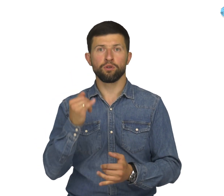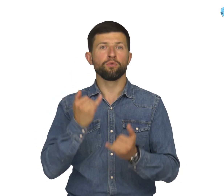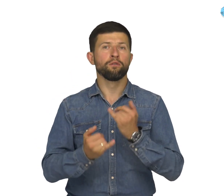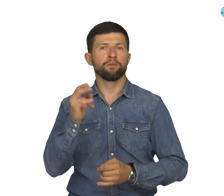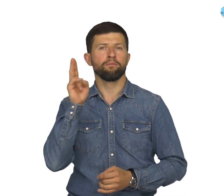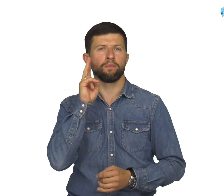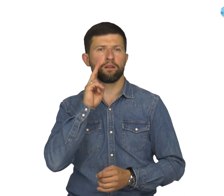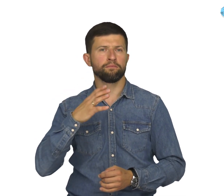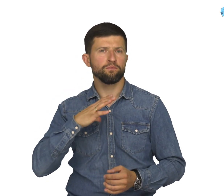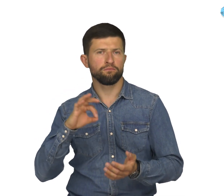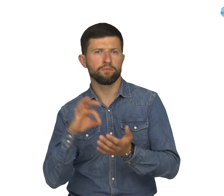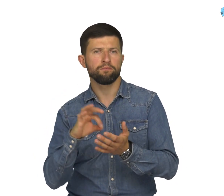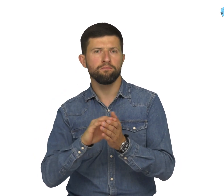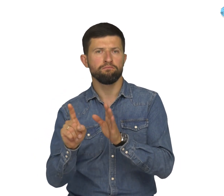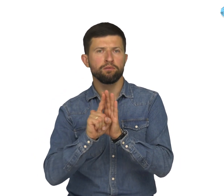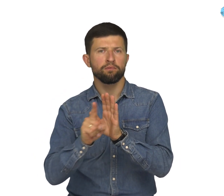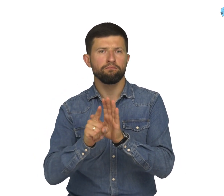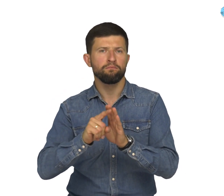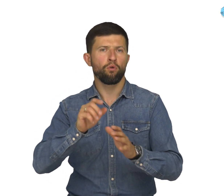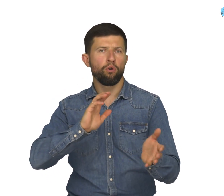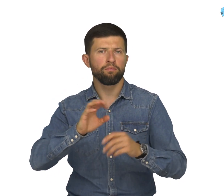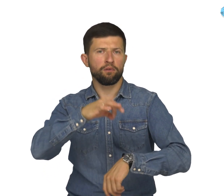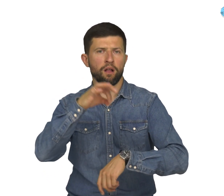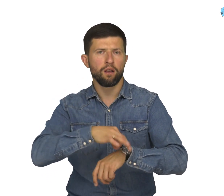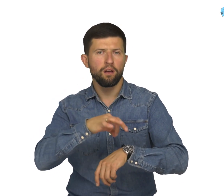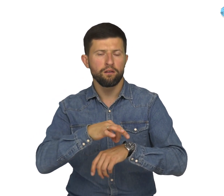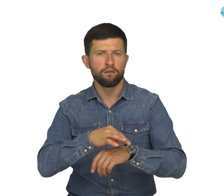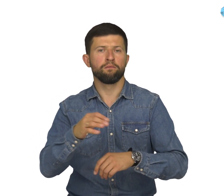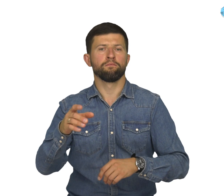jeżeli matka dziecka pozostawała pod opieką medyczną